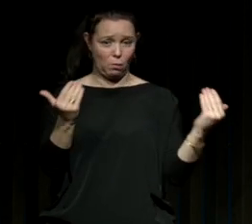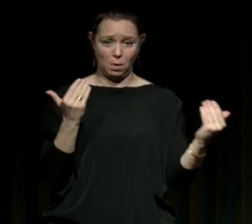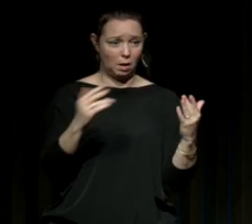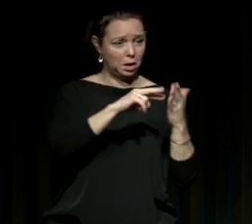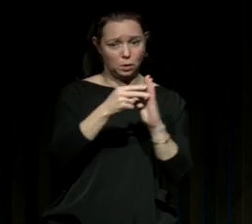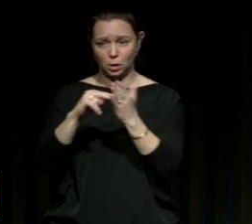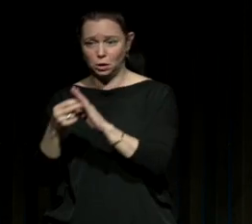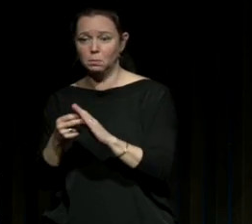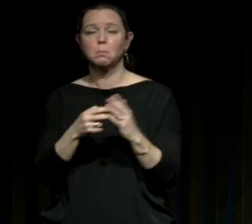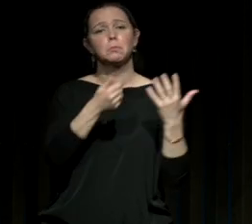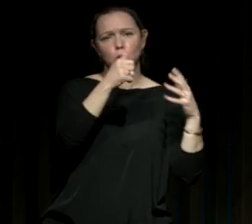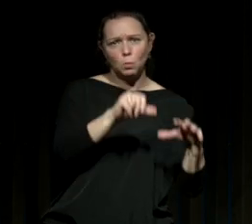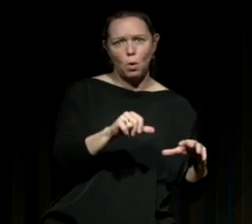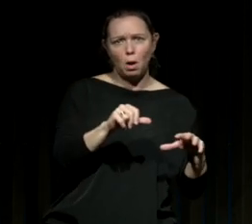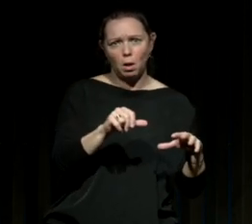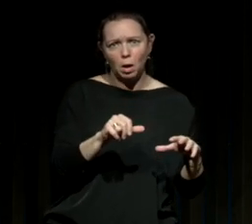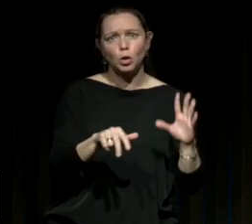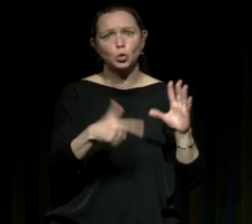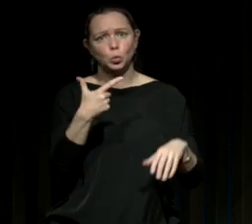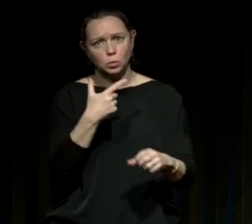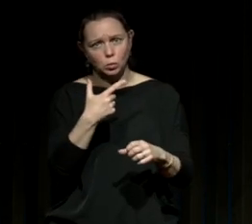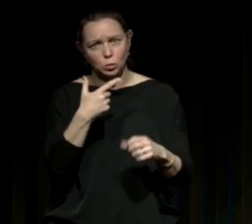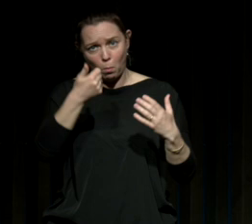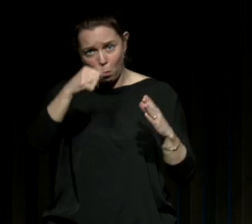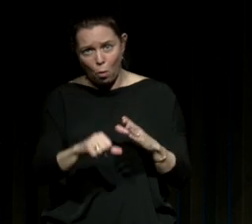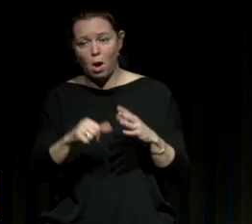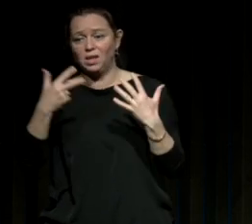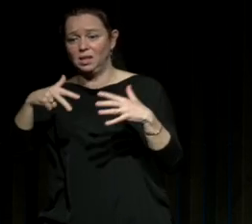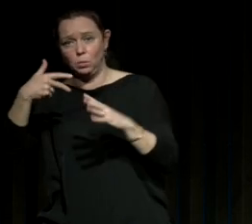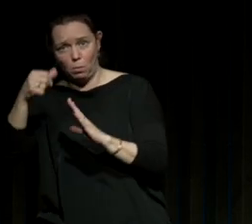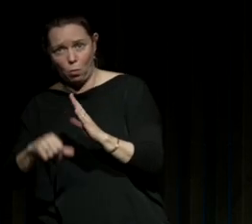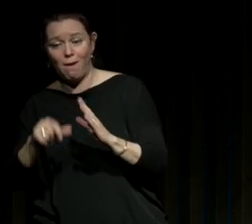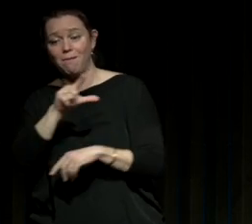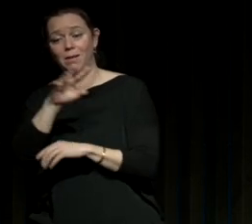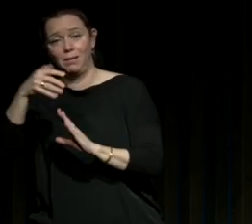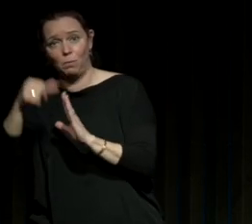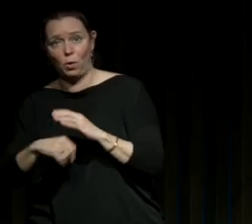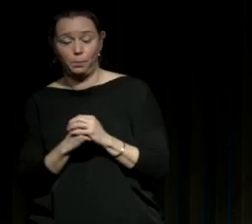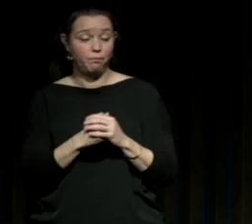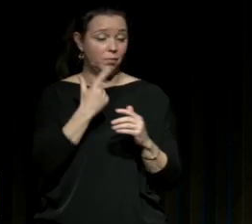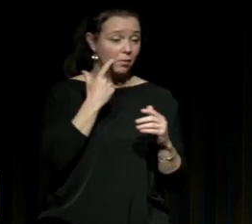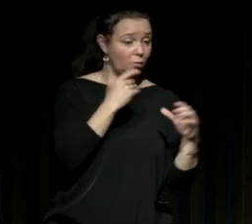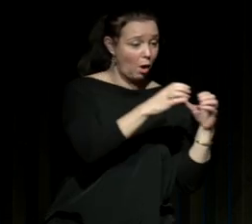6 mois 12 mois 18 mois et 24 mois on remarque qui a pas de différence entre les groupes finalement